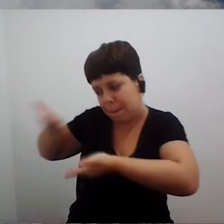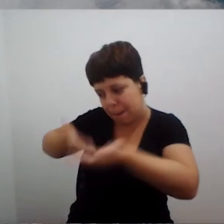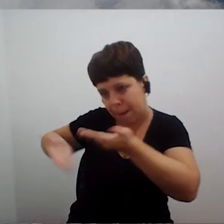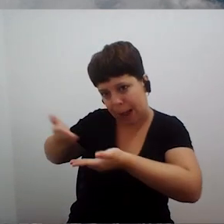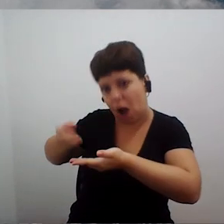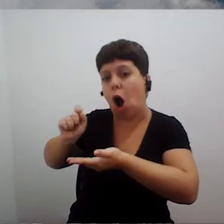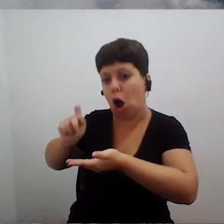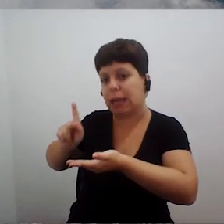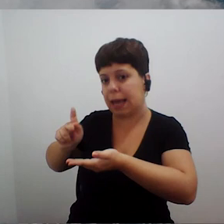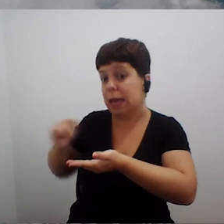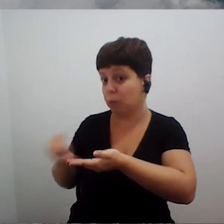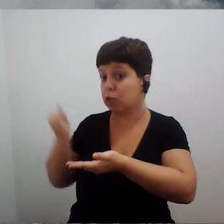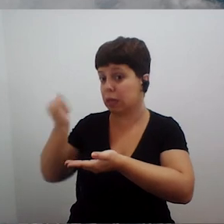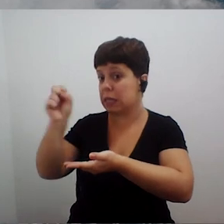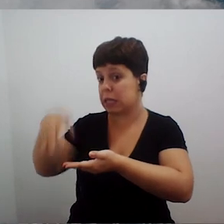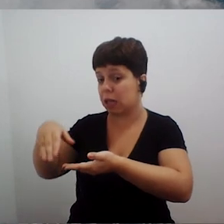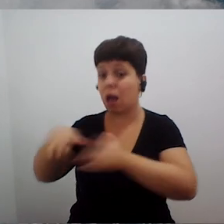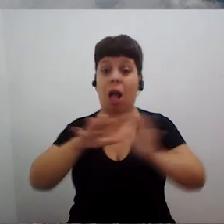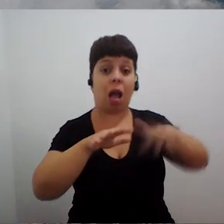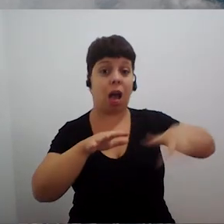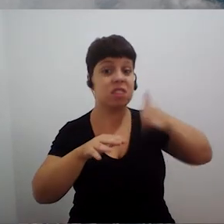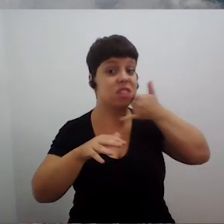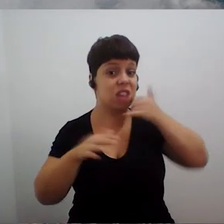porque o dialogo ele procria